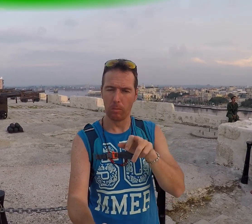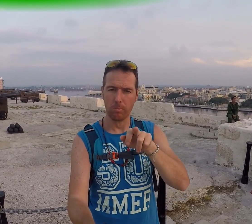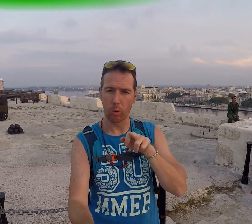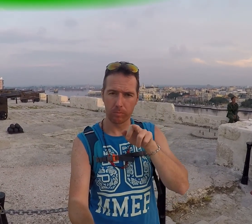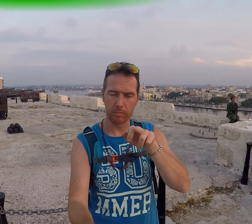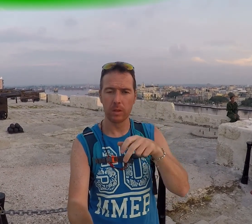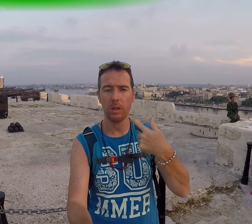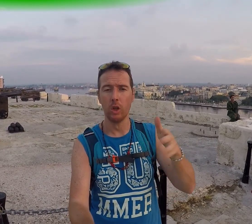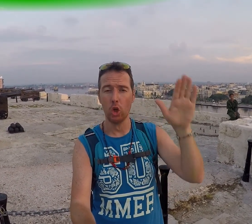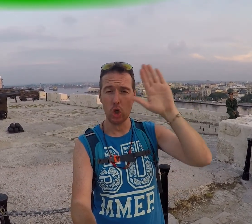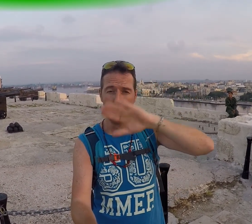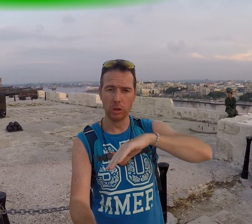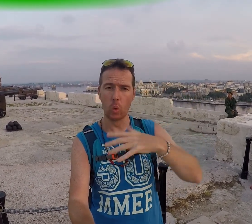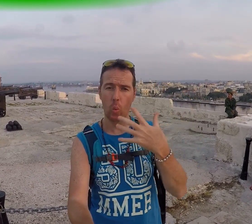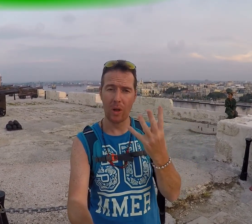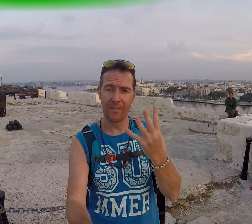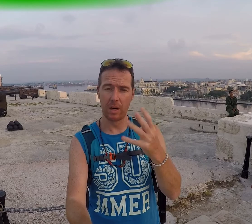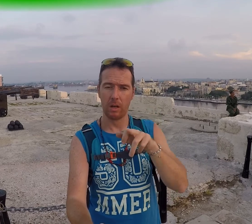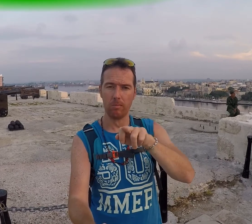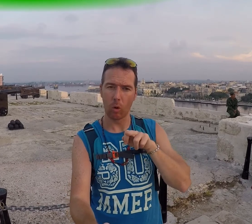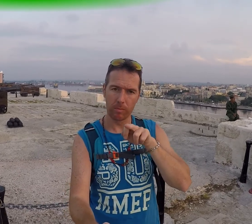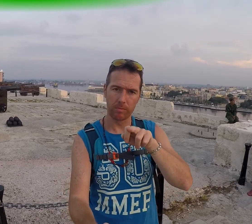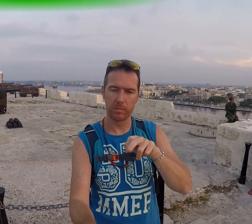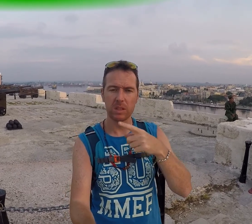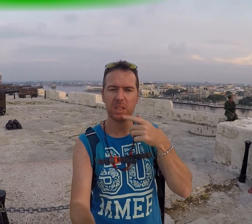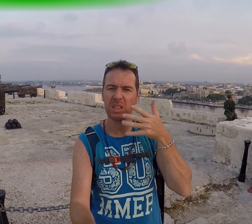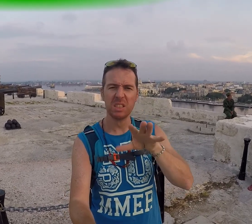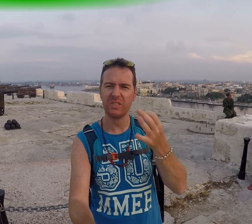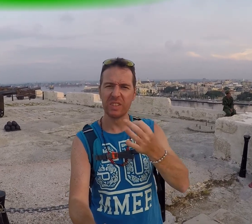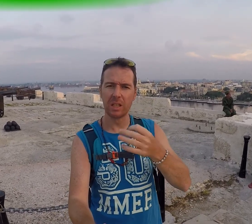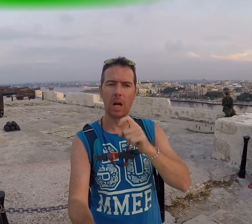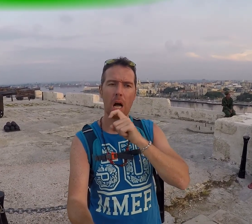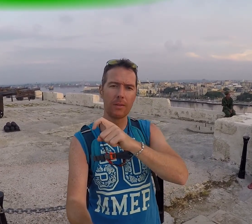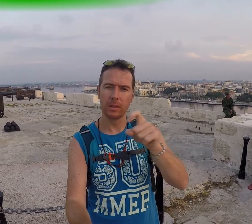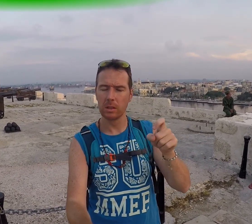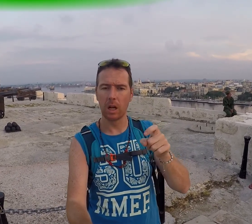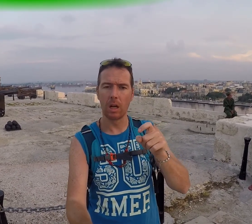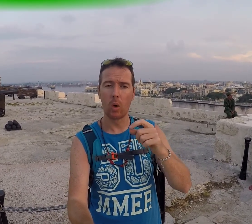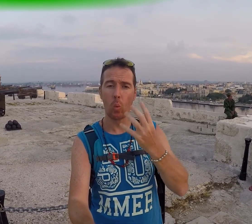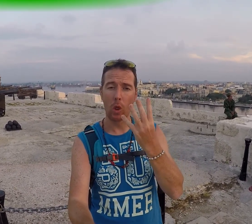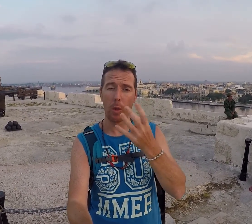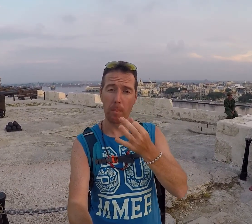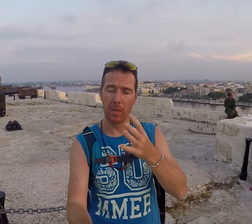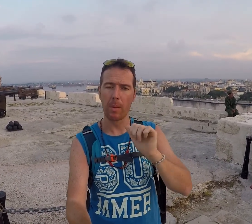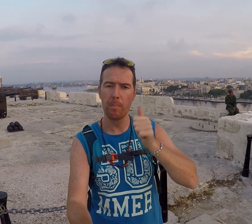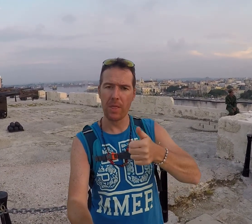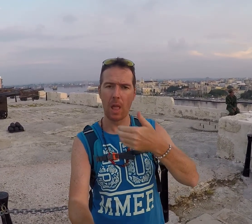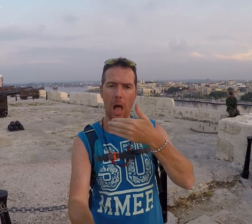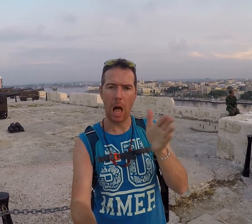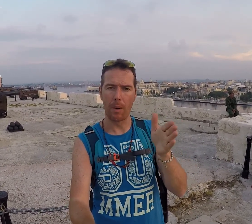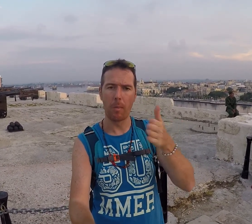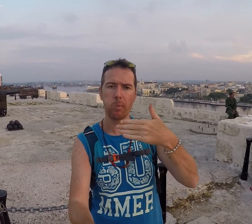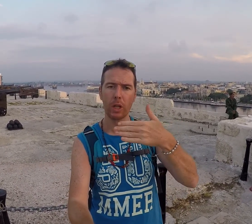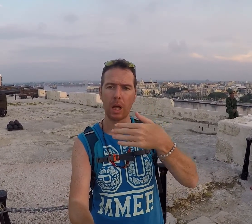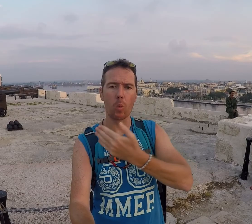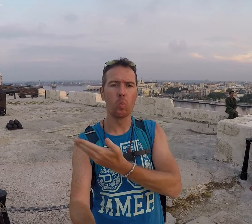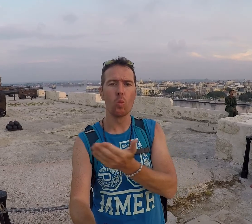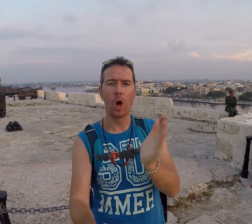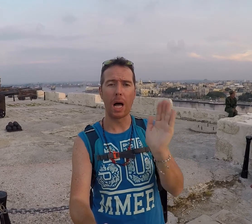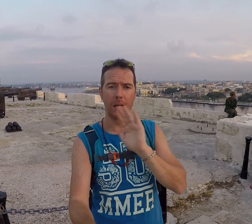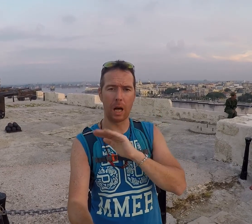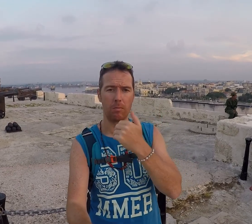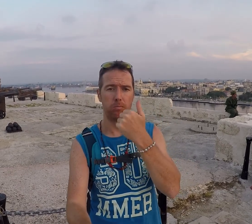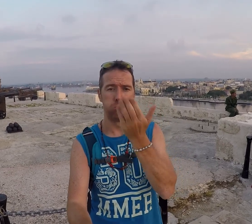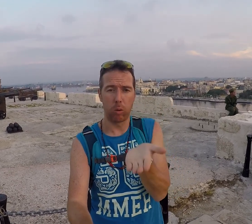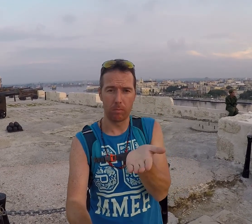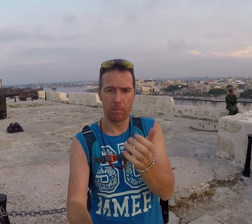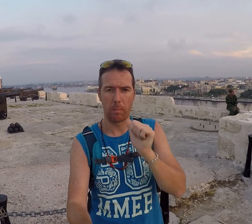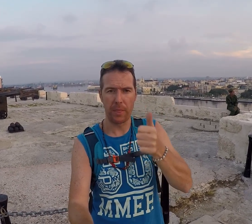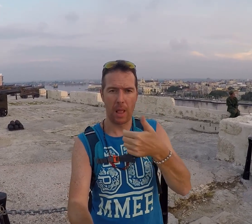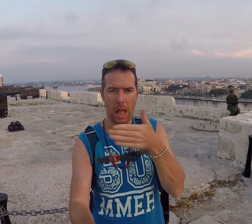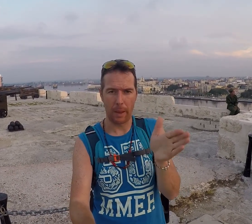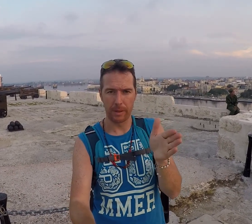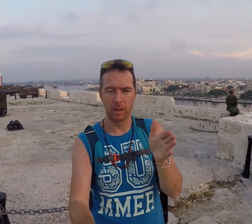... y por la noche a las 21:00 horas, lo que querían indicar es que ya estaba abierta la puerta las 4:30 horas